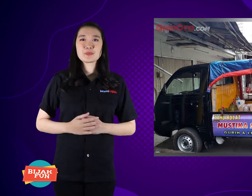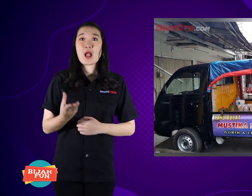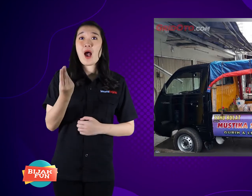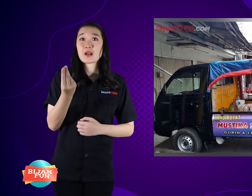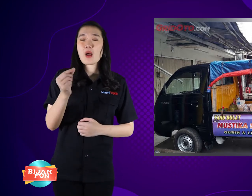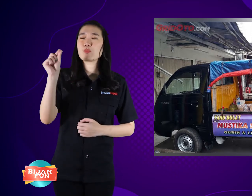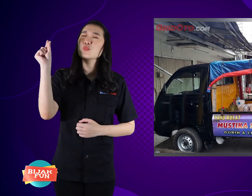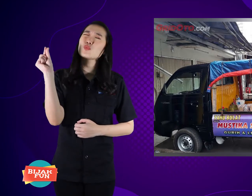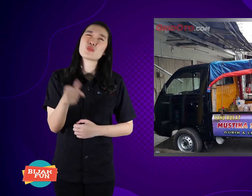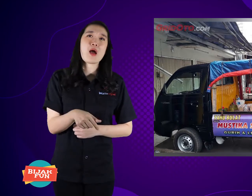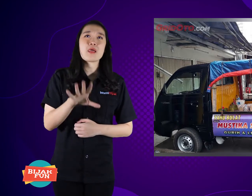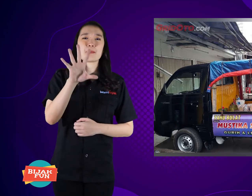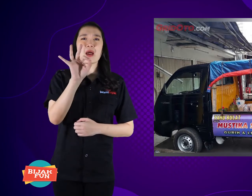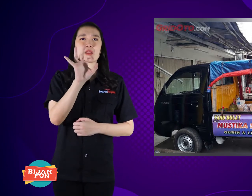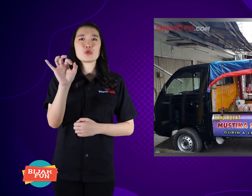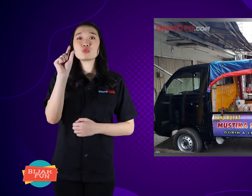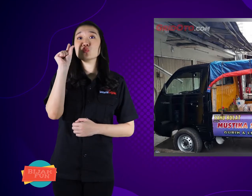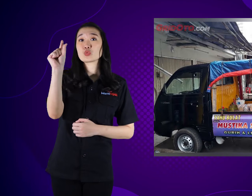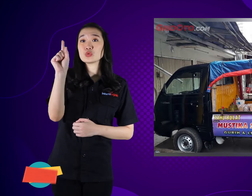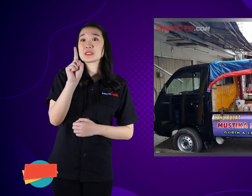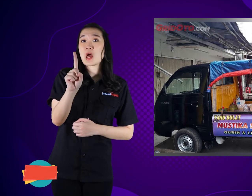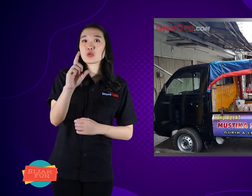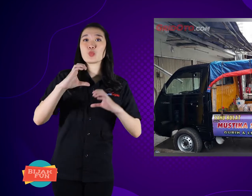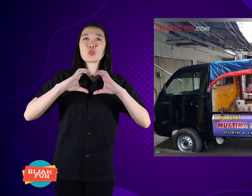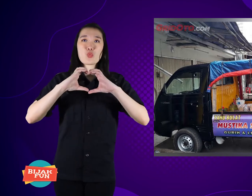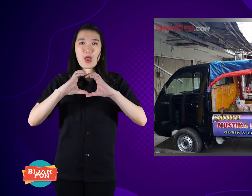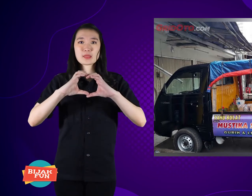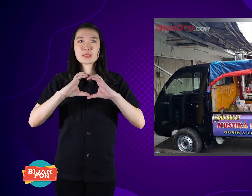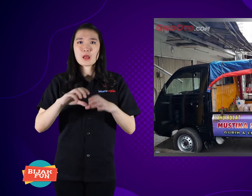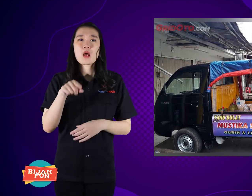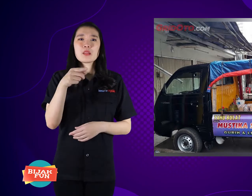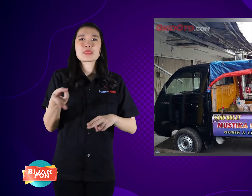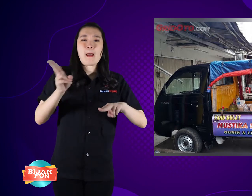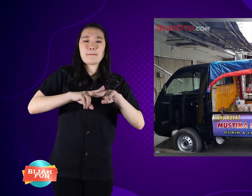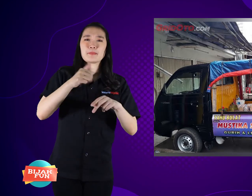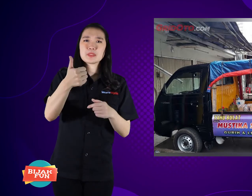Harga untuk 1 tahu bulat berikut bumbu tambahan